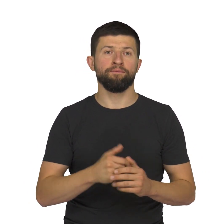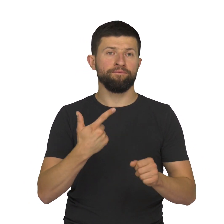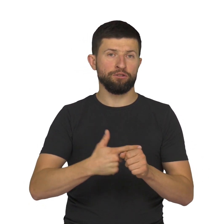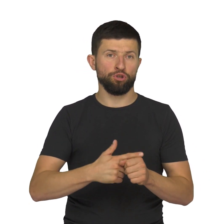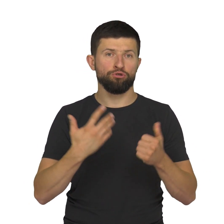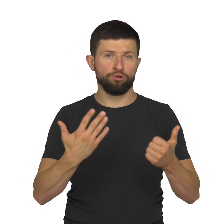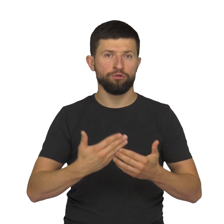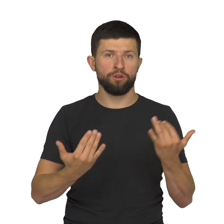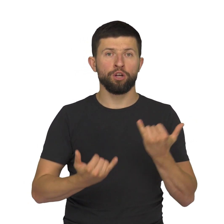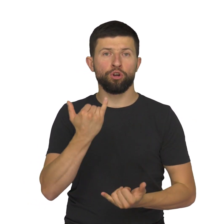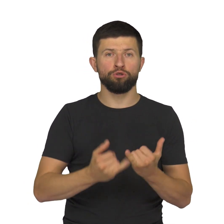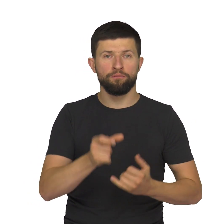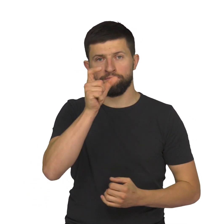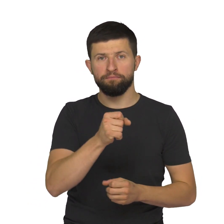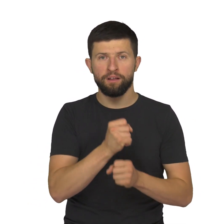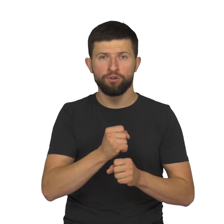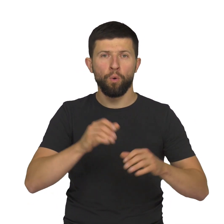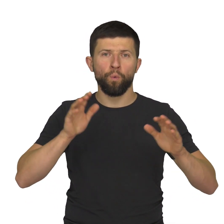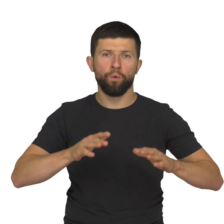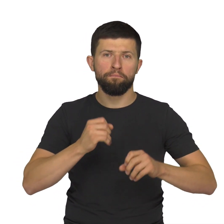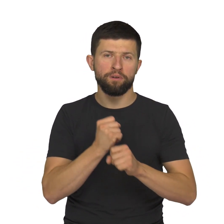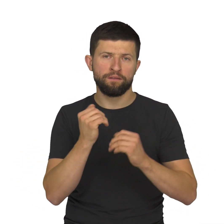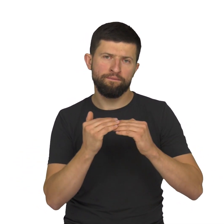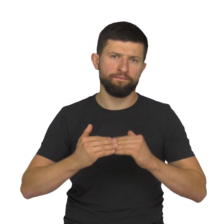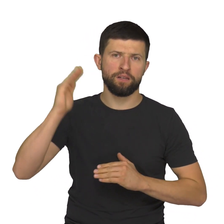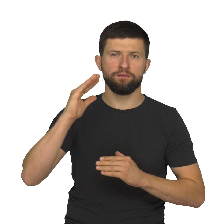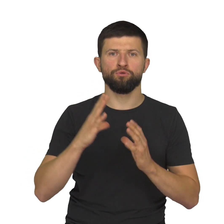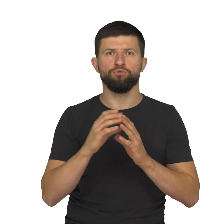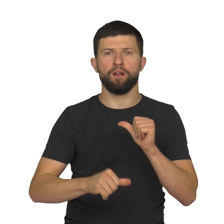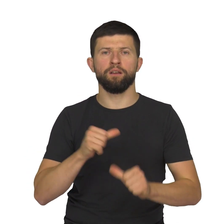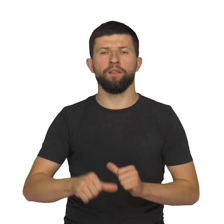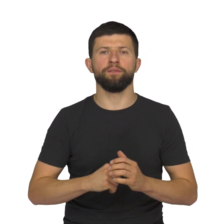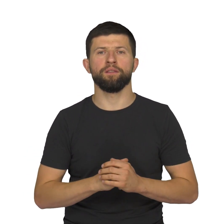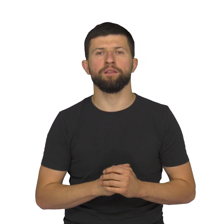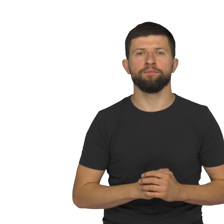26 dni jeżeli pracownik jest zatrudniony co najmniej 10 lat.